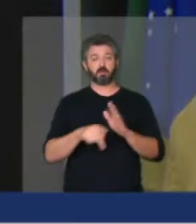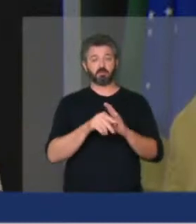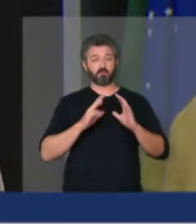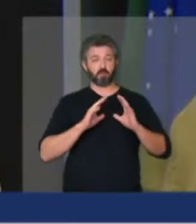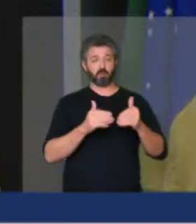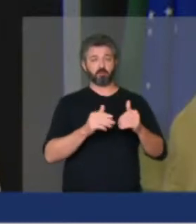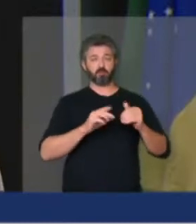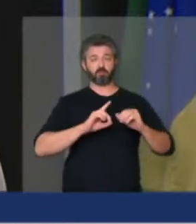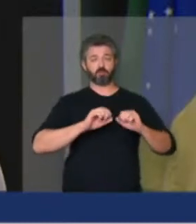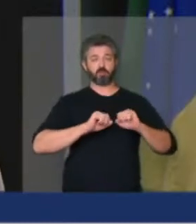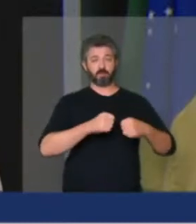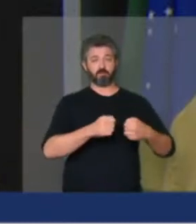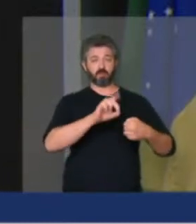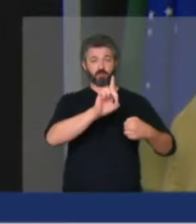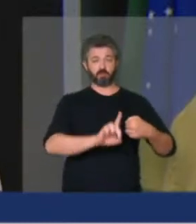PELA APROVAÇÃO DO PROJETO